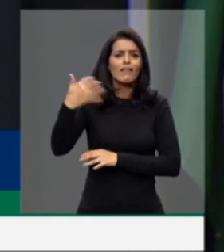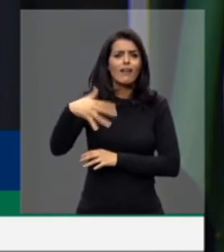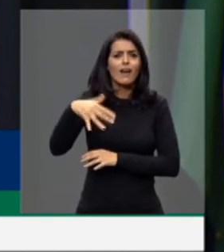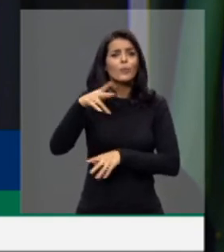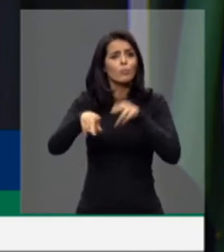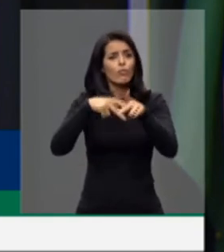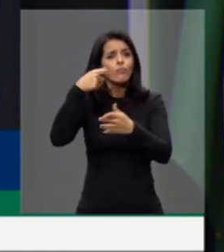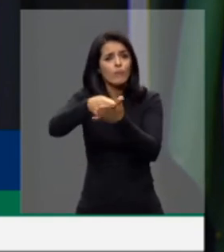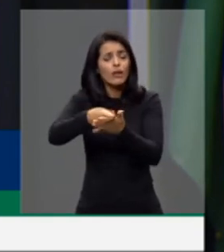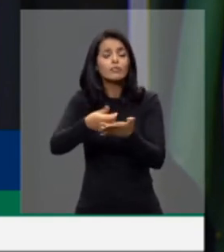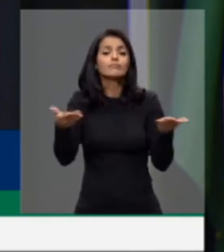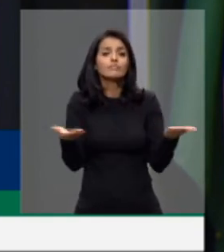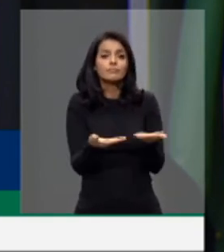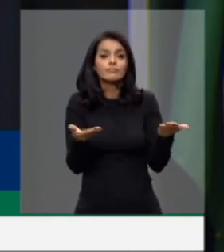MEDIDAS PARA AMPLIAR SOBRETUDO